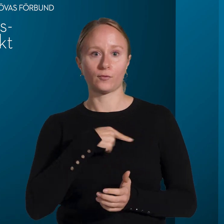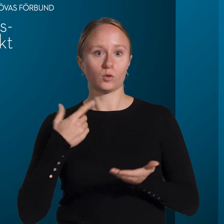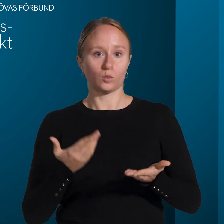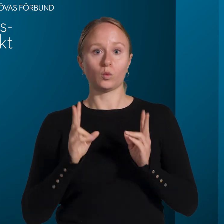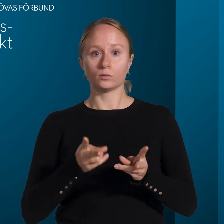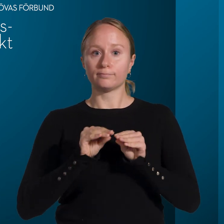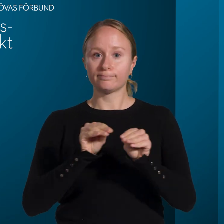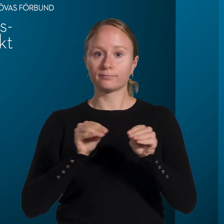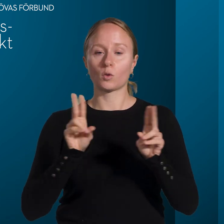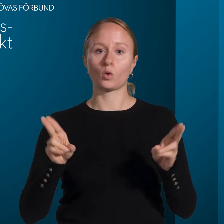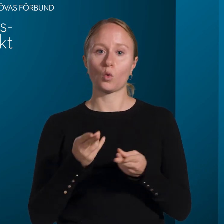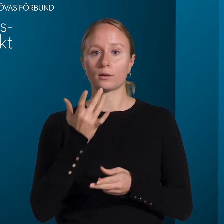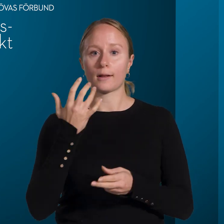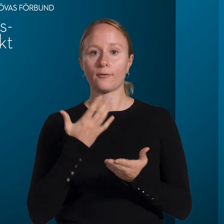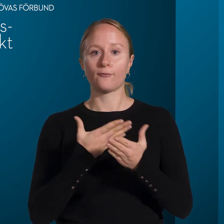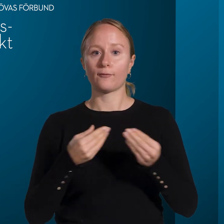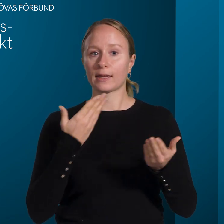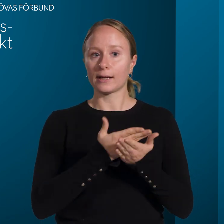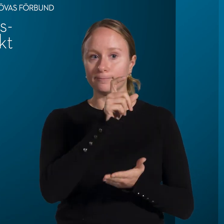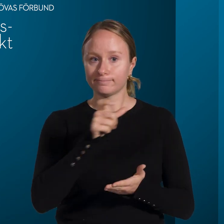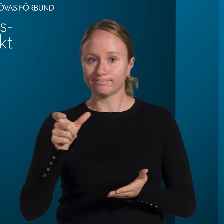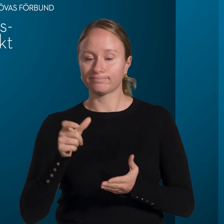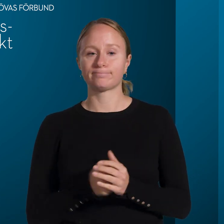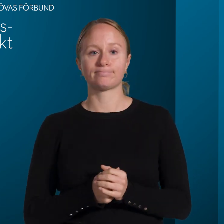Vi utbildar också nya digifrivilliga för tillfället, -